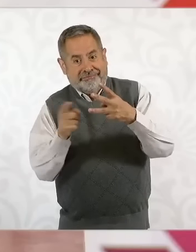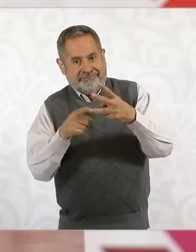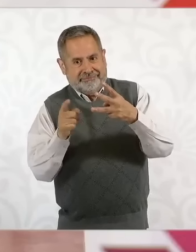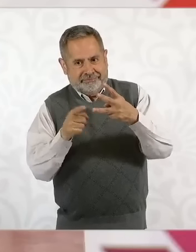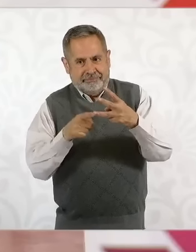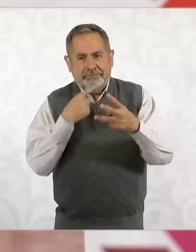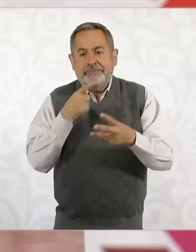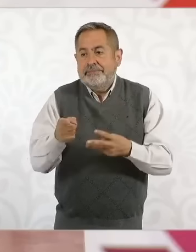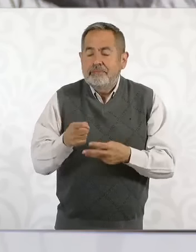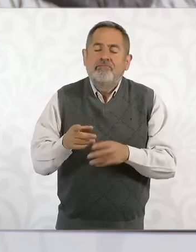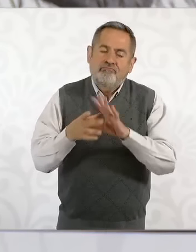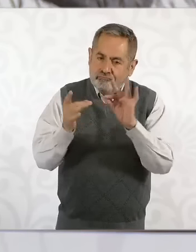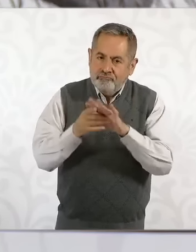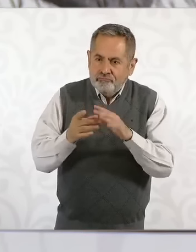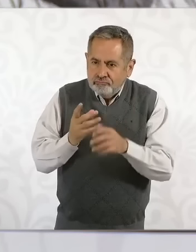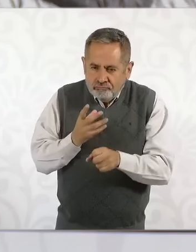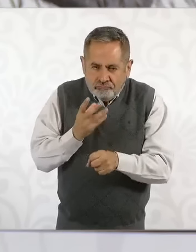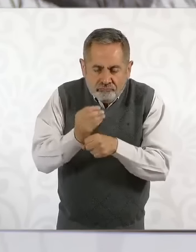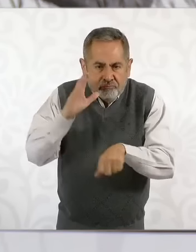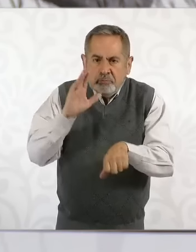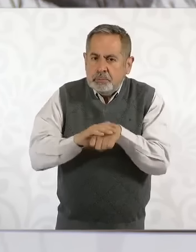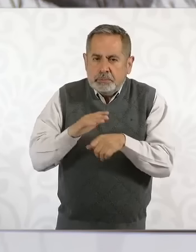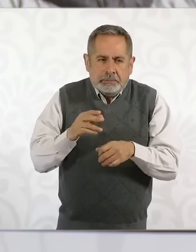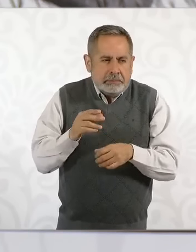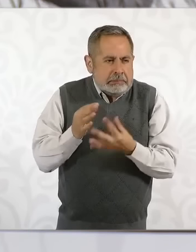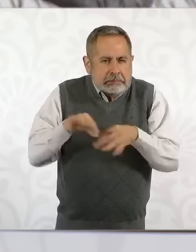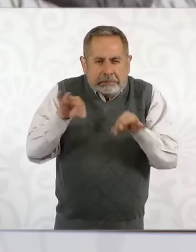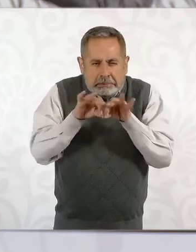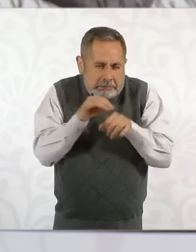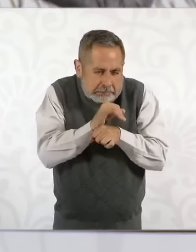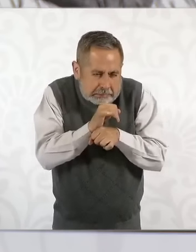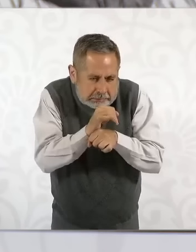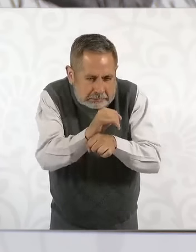e investigación. del Estado mexicano. Ha habido por instrucciones de la presidenta